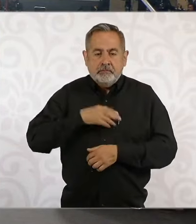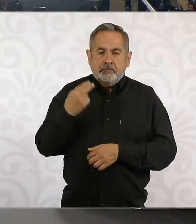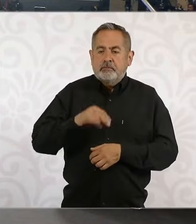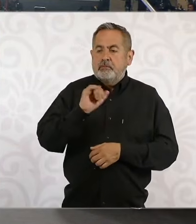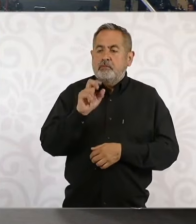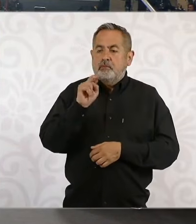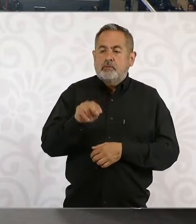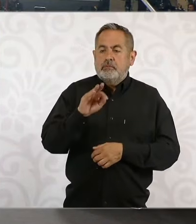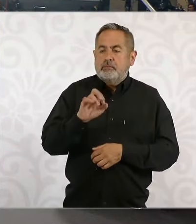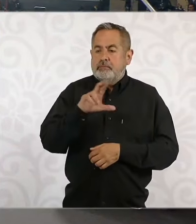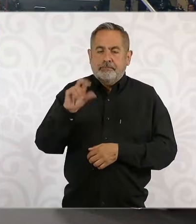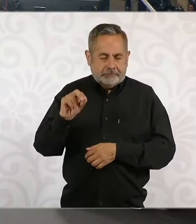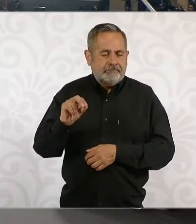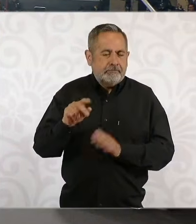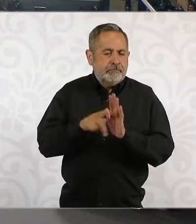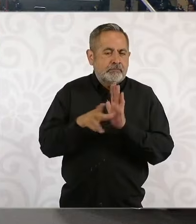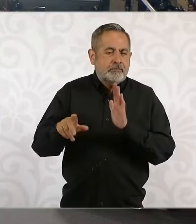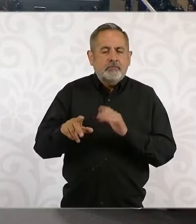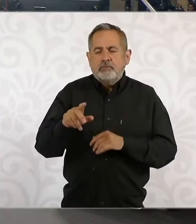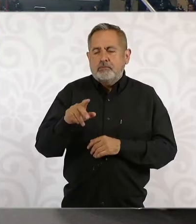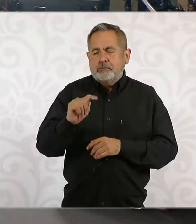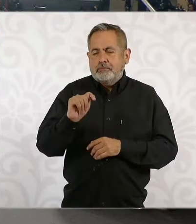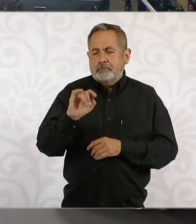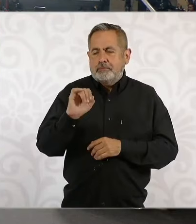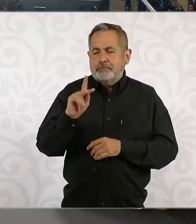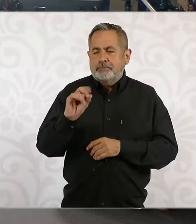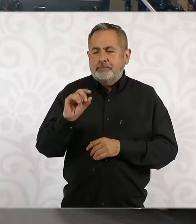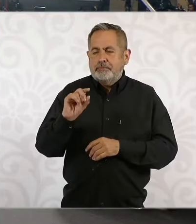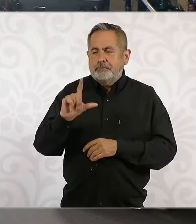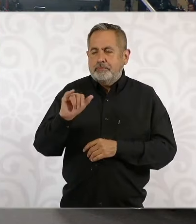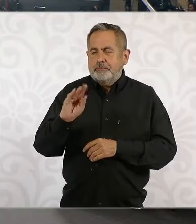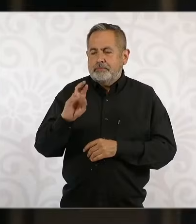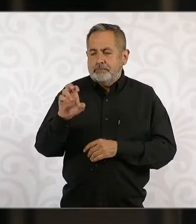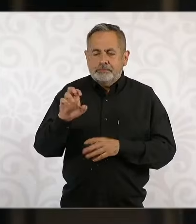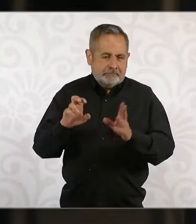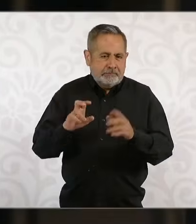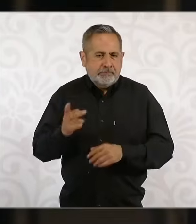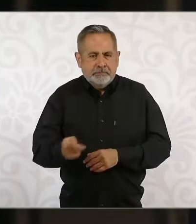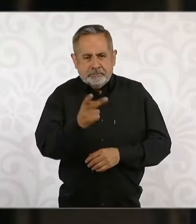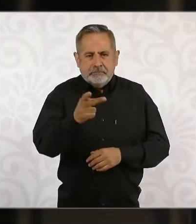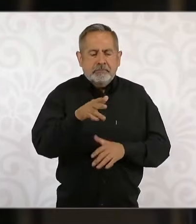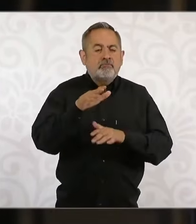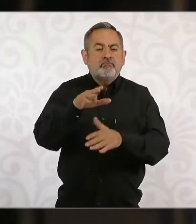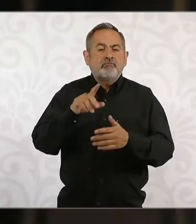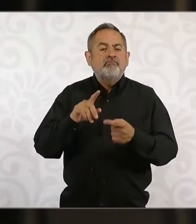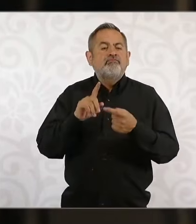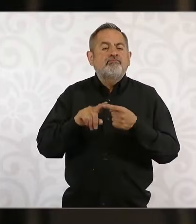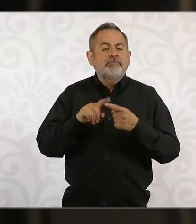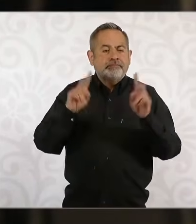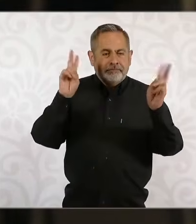periódicotiempo.com.mx y Puentelibre MX. Mi primer pregunta acerca de del tema es,